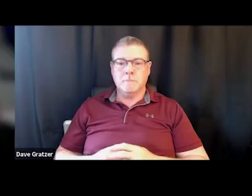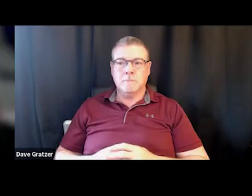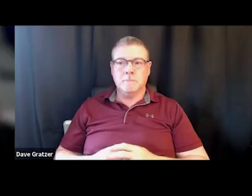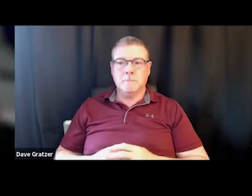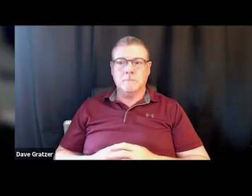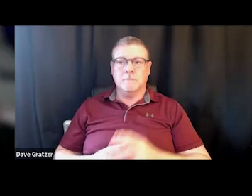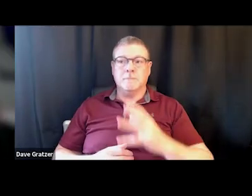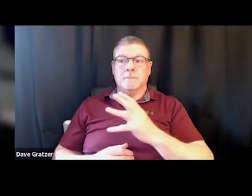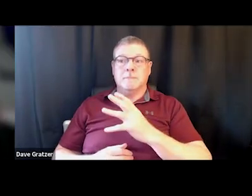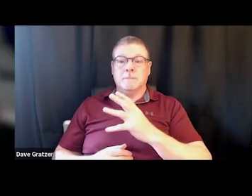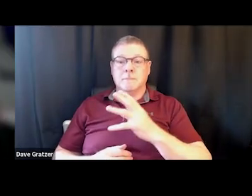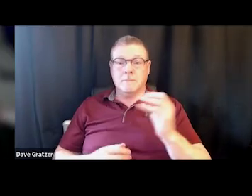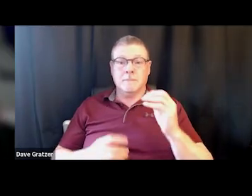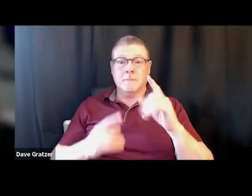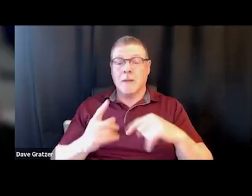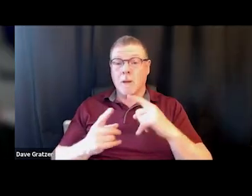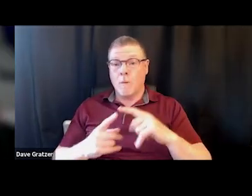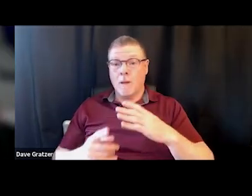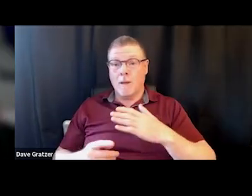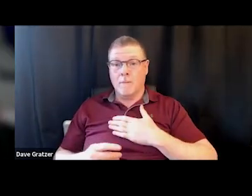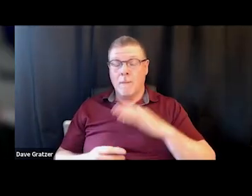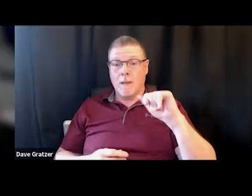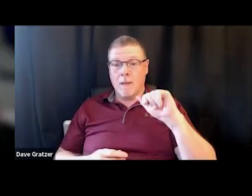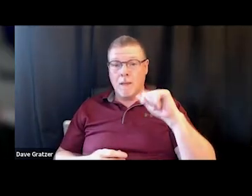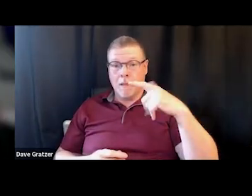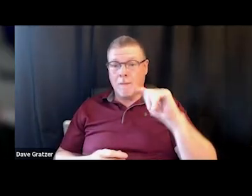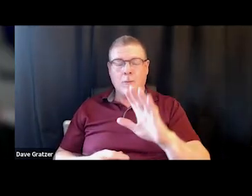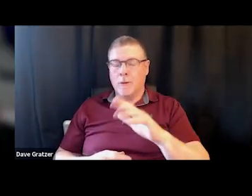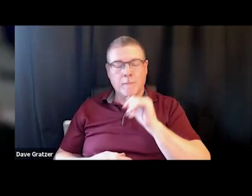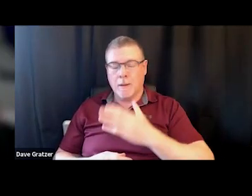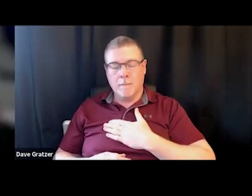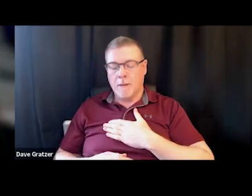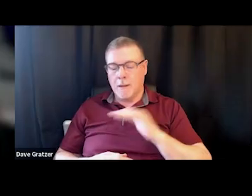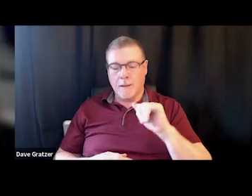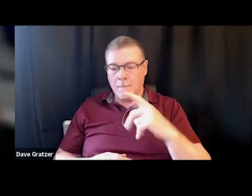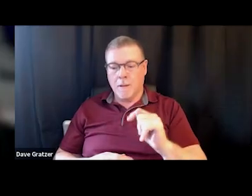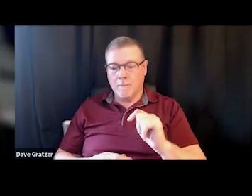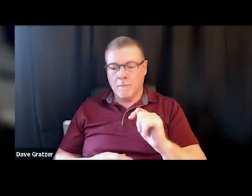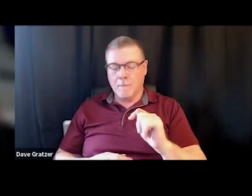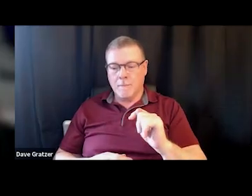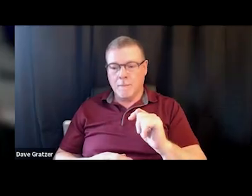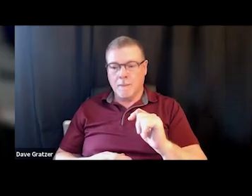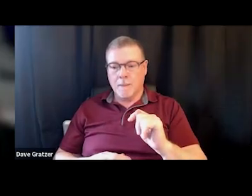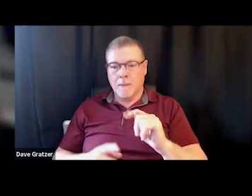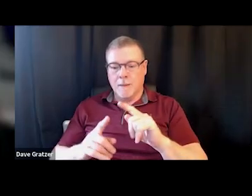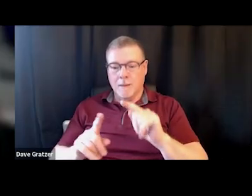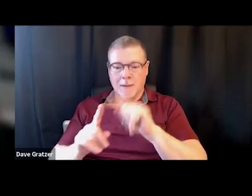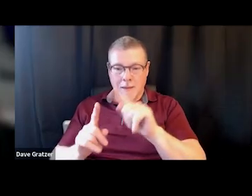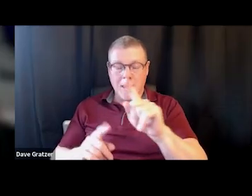Y cuando mi apartamento... Bueno, no era mi apartamento, estaba a unas puertas de distancia, pero cuando se incendió,